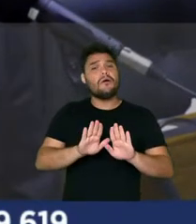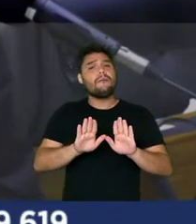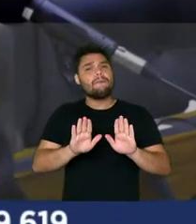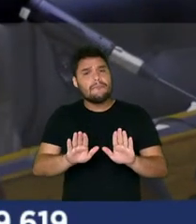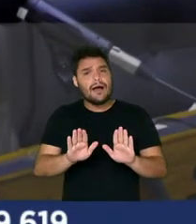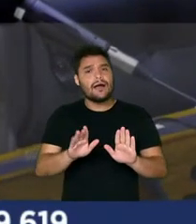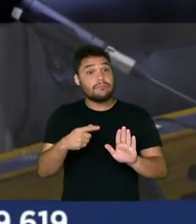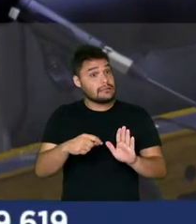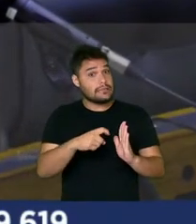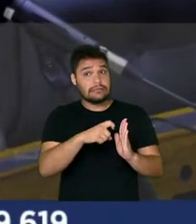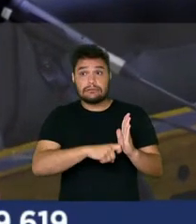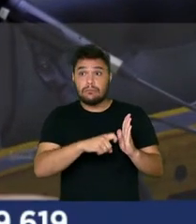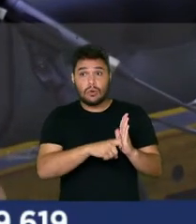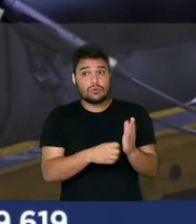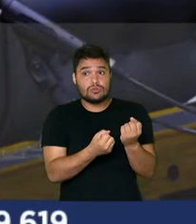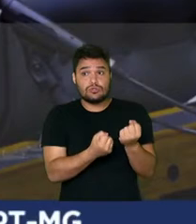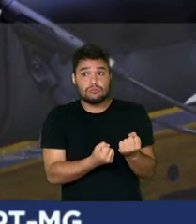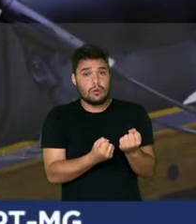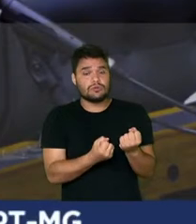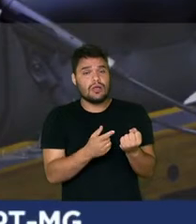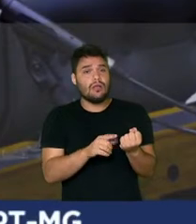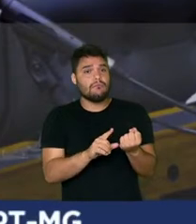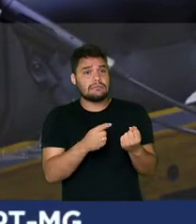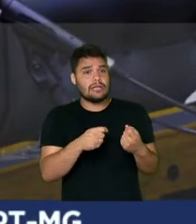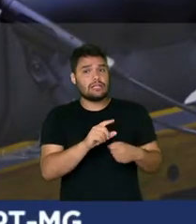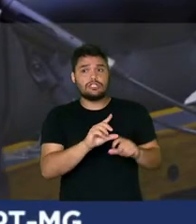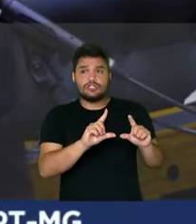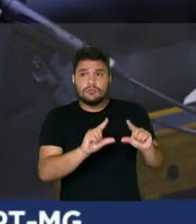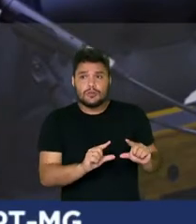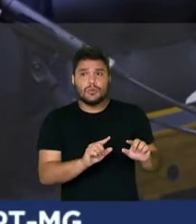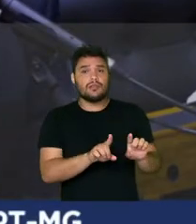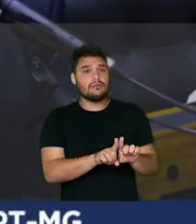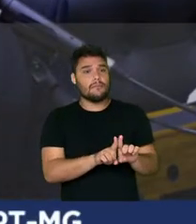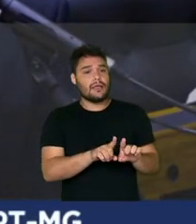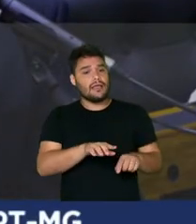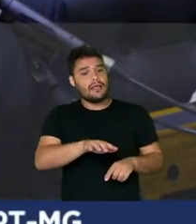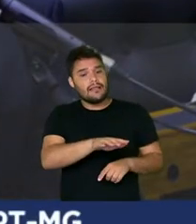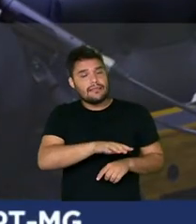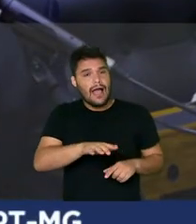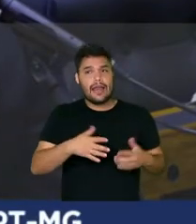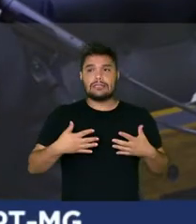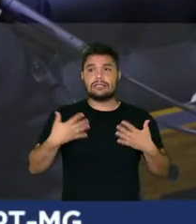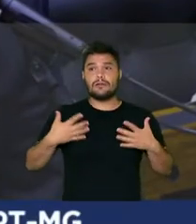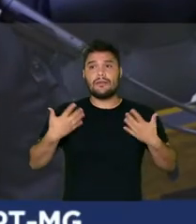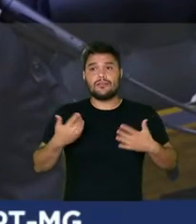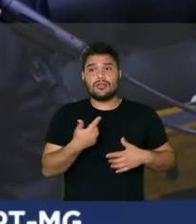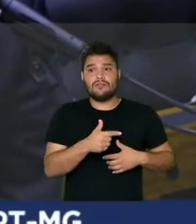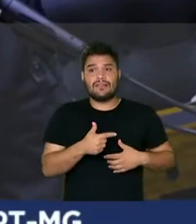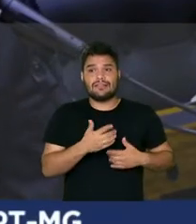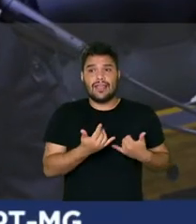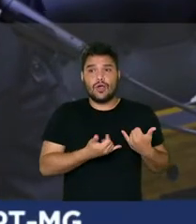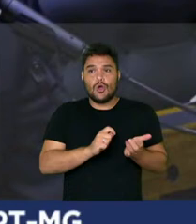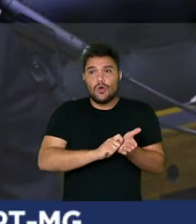TENTOU EXPLICAR QUE A CARGA TRIBUTÁRIA E ALTA. VAMOS LÁ , ENTÃO TEMOS QUE REDUZIR A CARGA TRIBUTÁRIA NO SETOR DE EMPREENDIMENTO QUE NÃO VAI SER O JOGO. PORQUE ELE NÃO